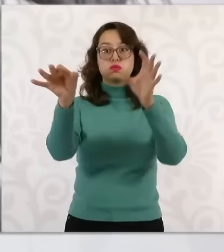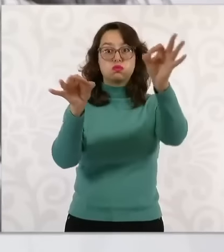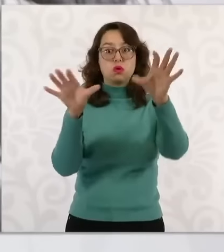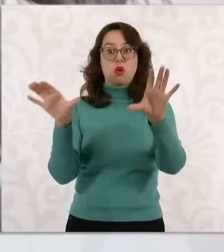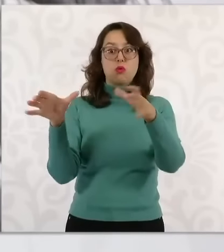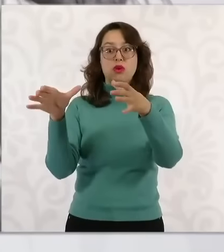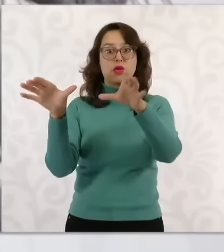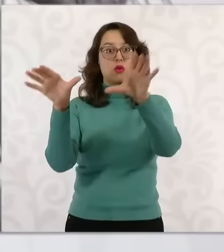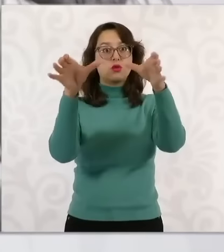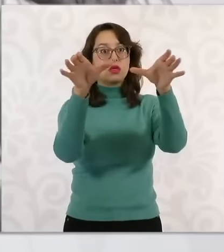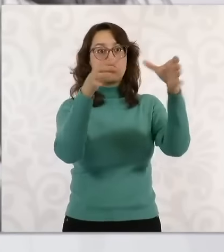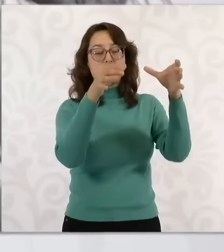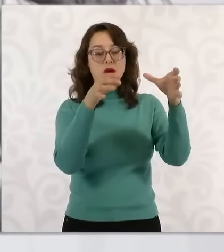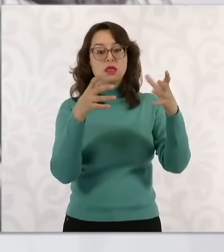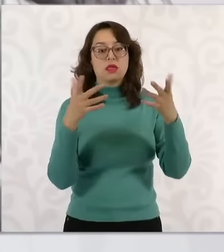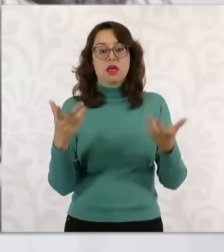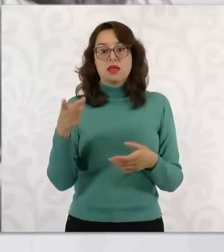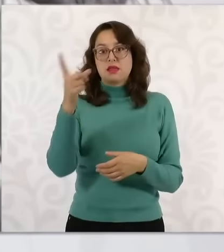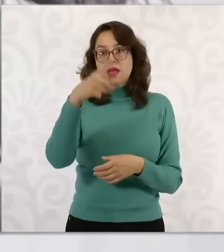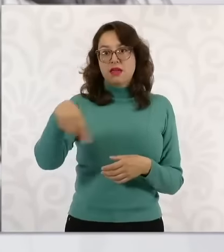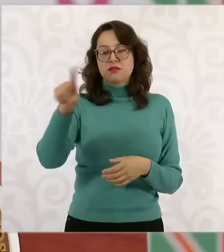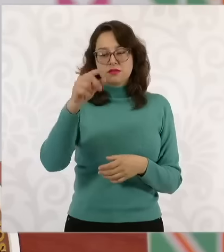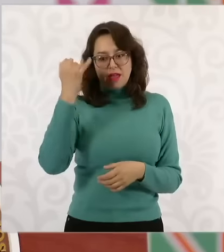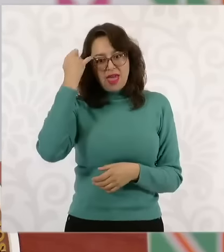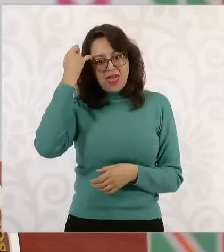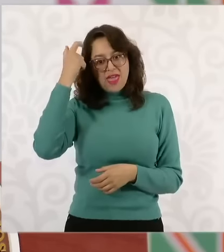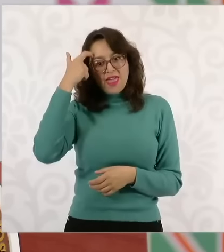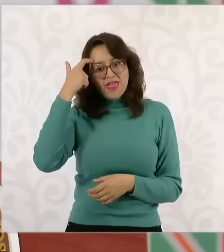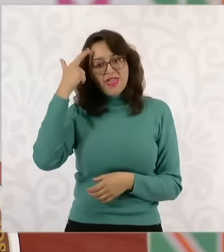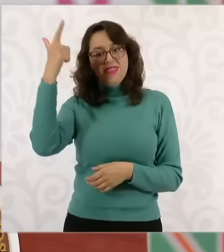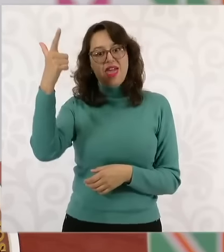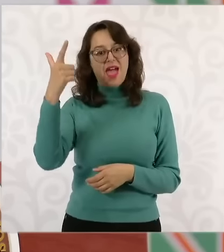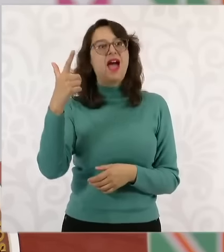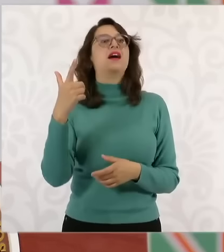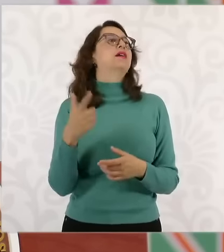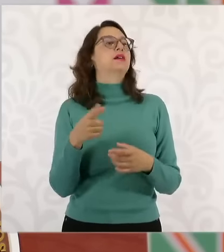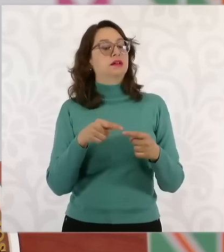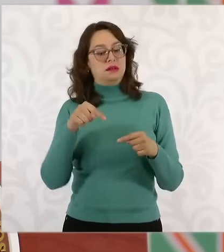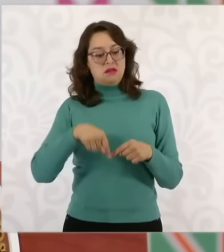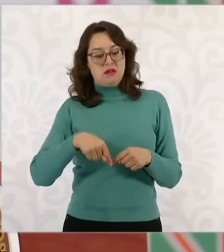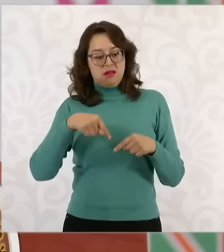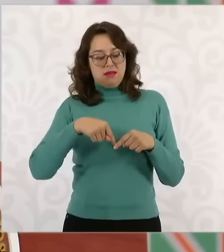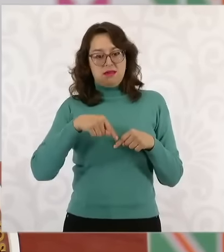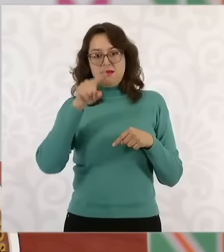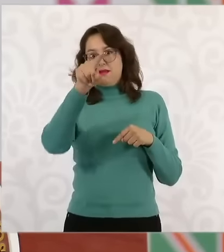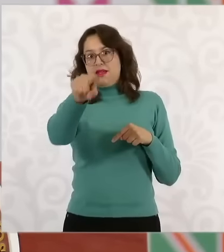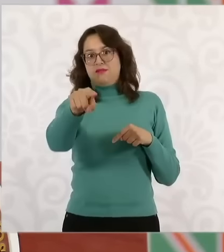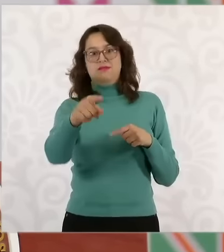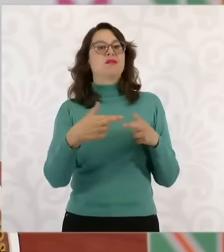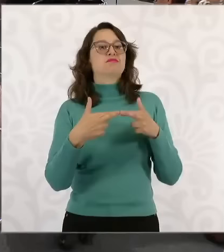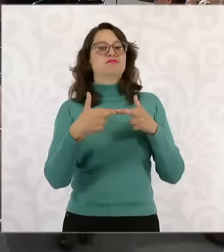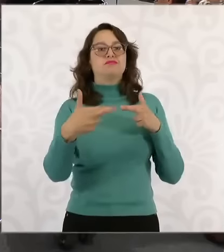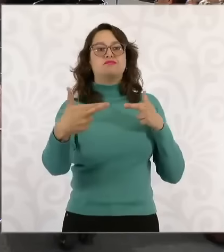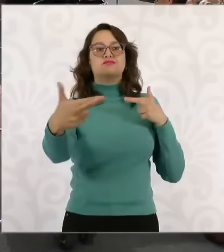por ejemplo, en un lugar hicieron una tirolesa. A ver si tienen por allá el video de la e junto